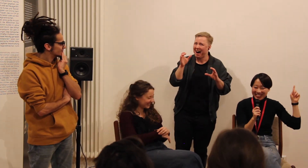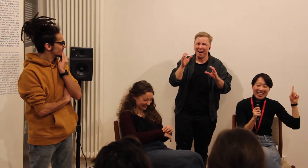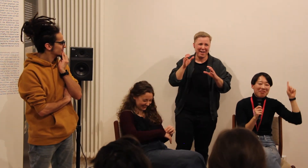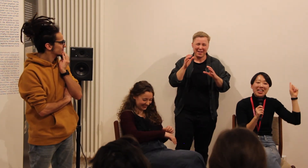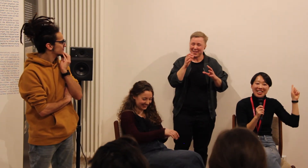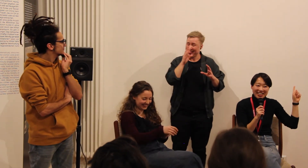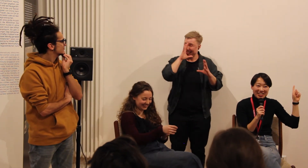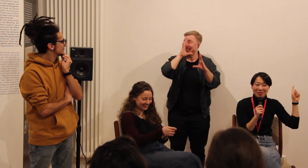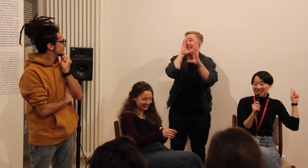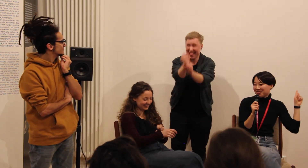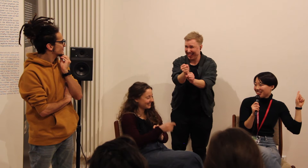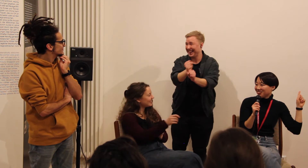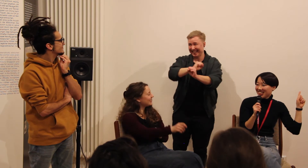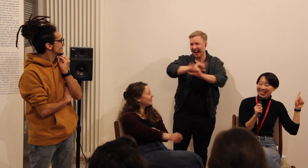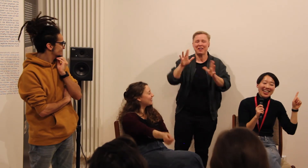Sie sind die Hauptcharaktere in diesem Film.